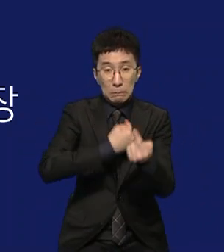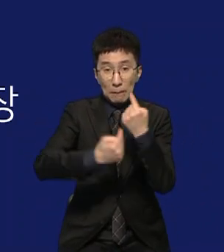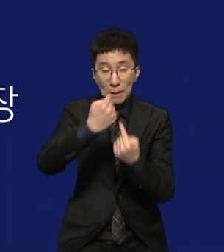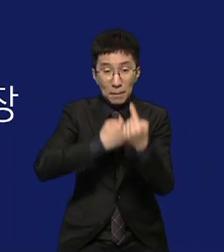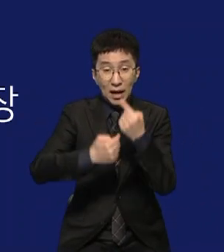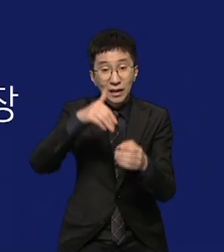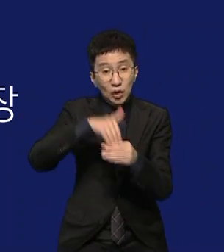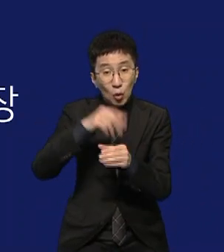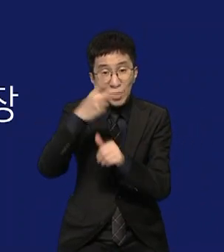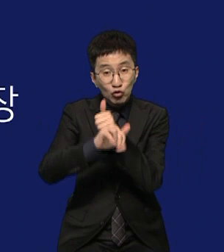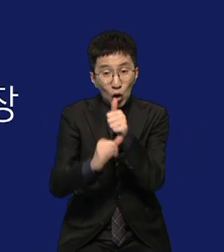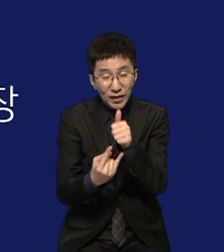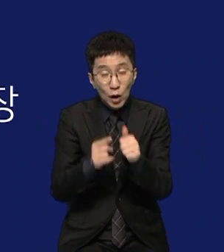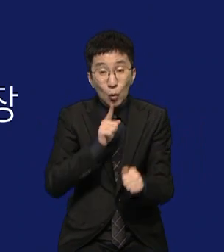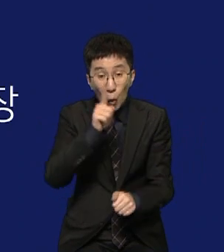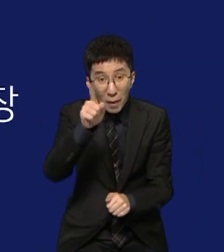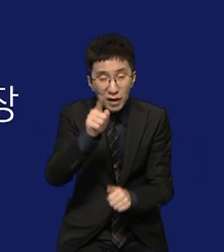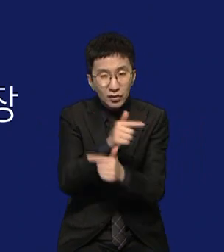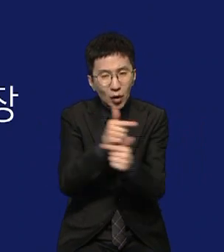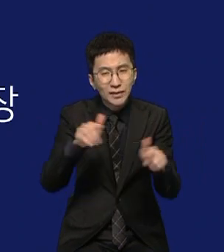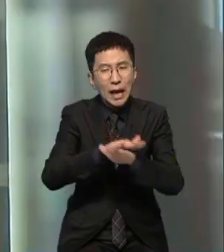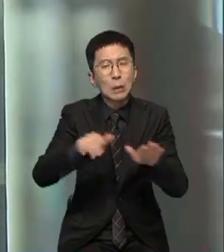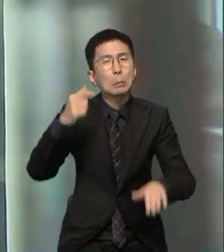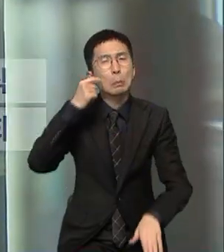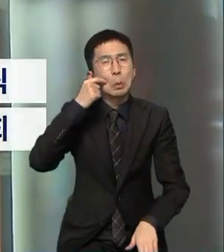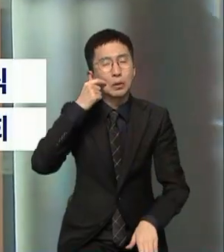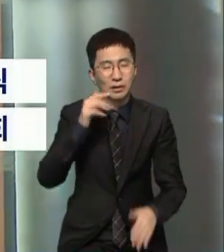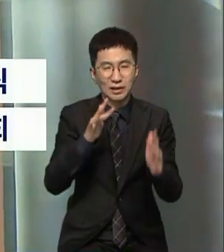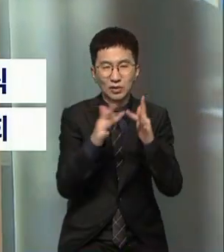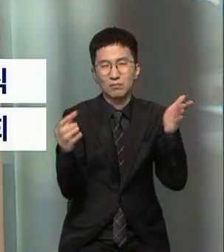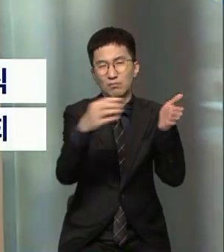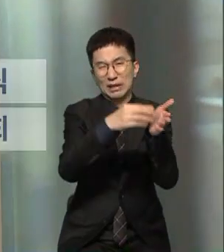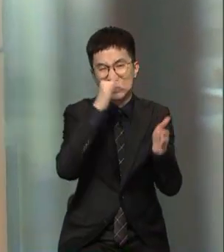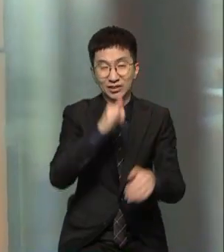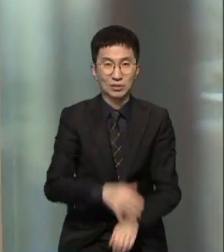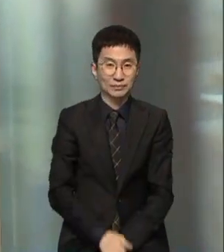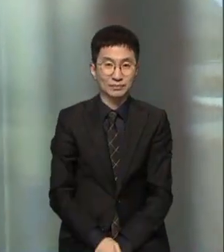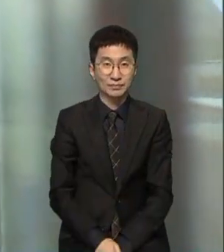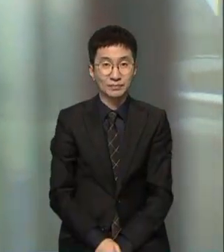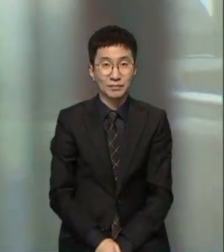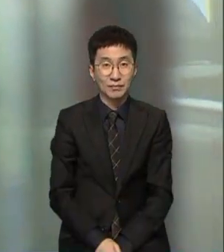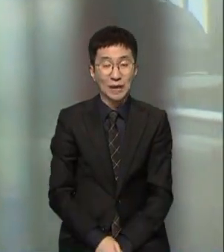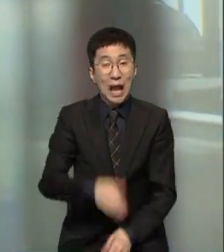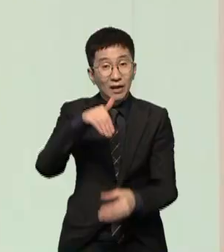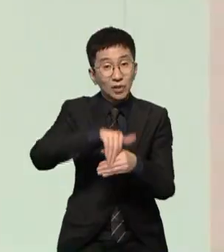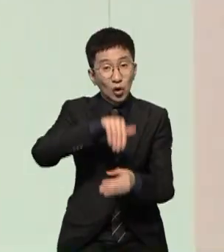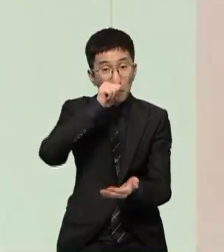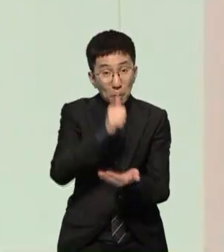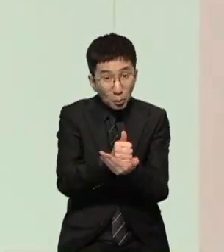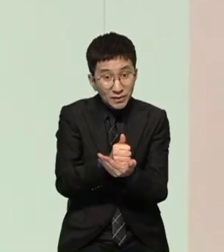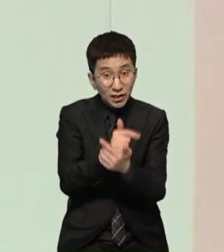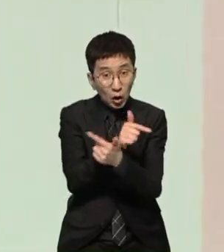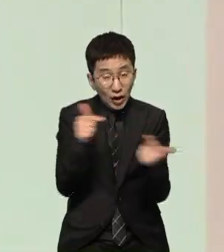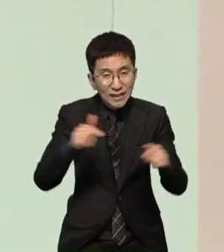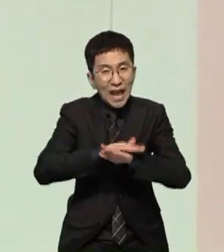부실해질 거라고 지적했습니다. 경찰은 이미 선거범죄 사건 대부분을 처리하고 있는 만큼 큰 문제가 없을